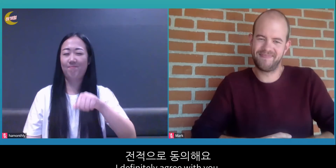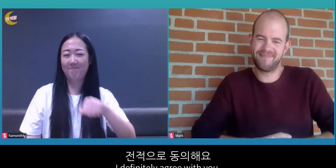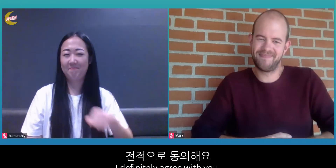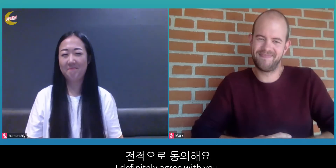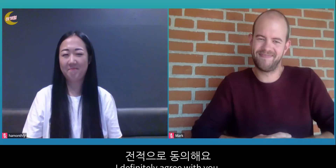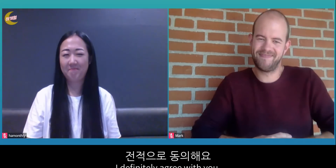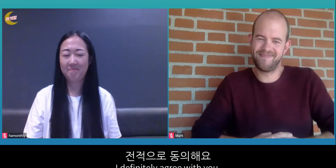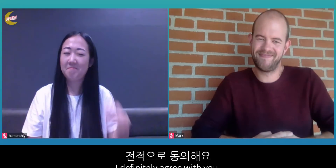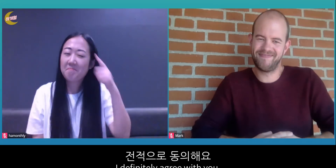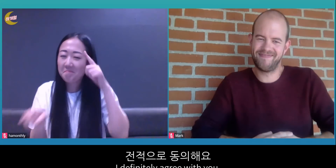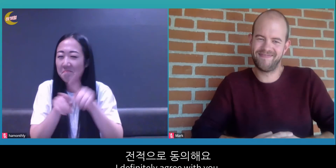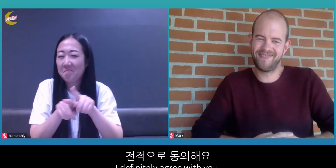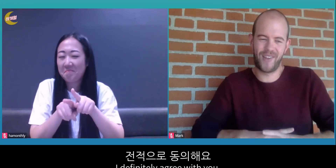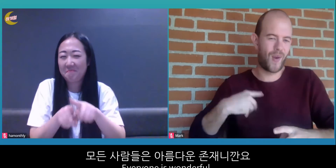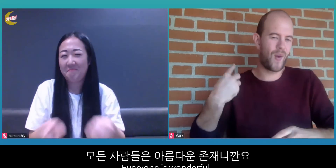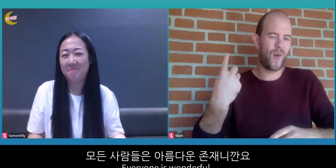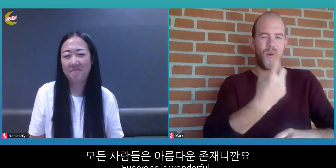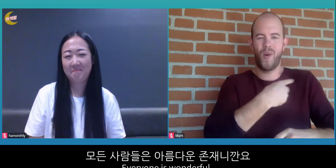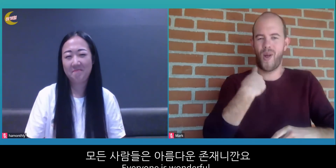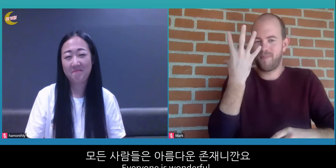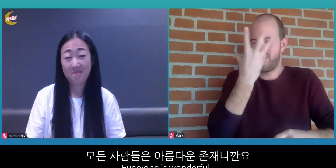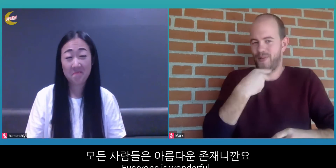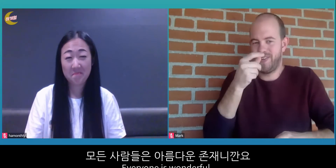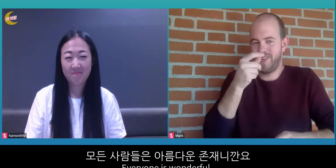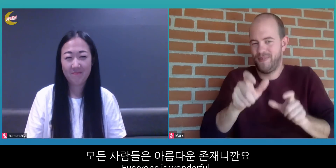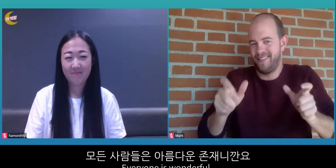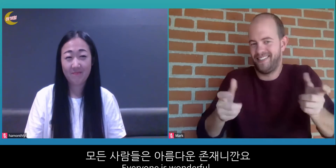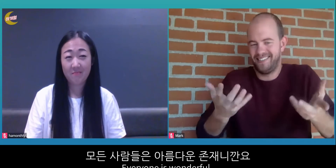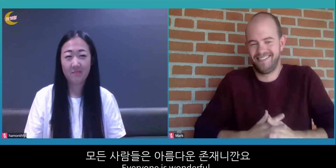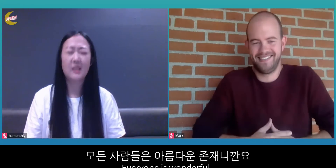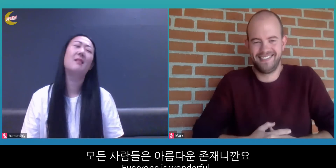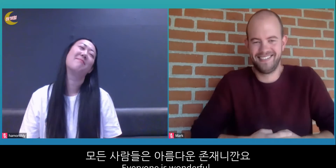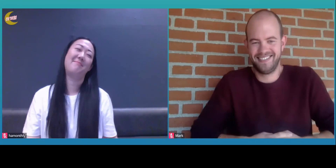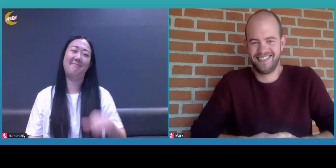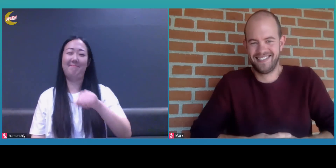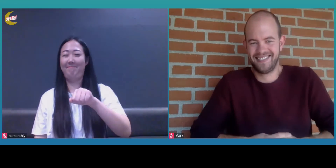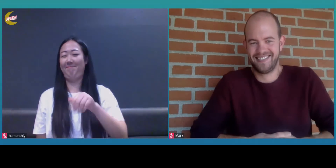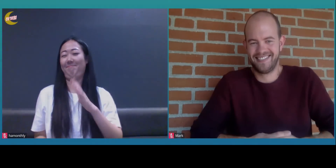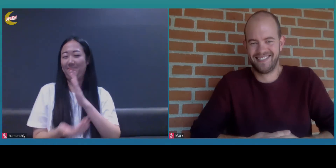私は間違いなくあなたに同意します。 誰もが素晴らしいです。